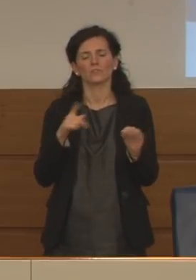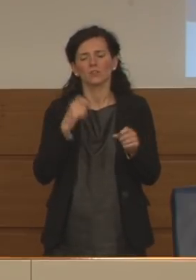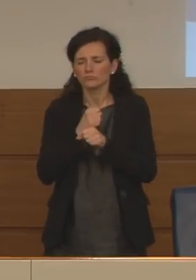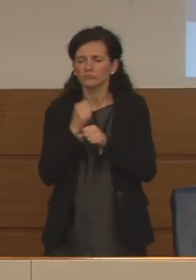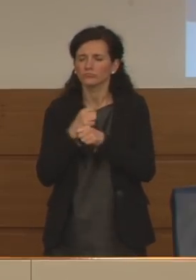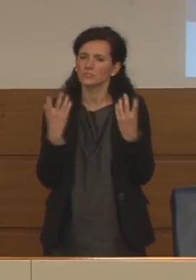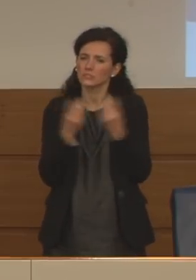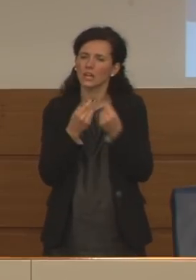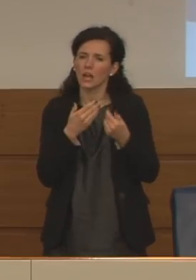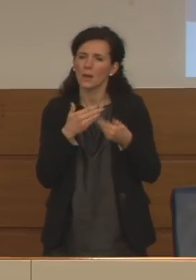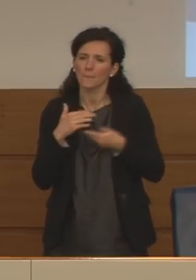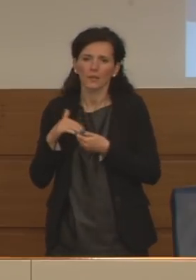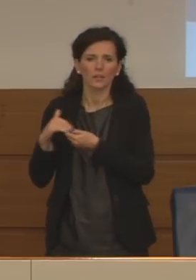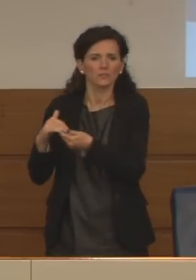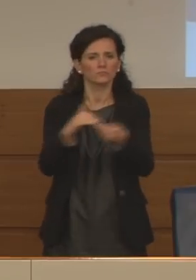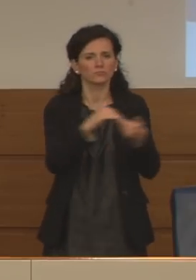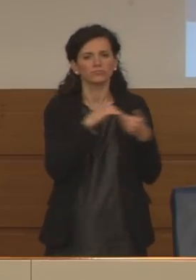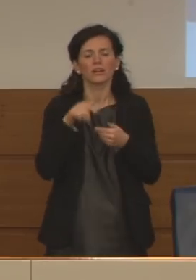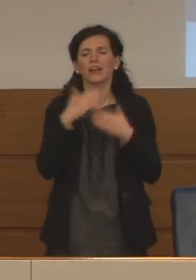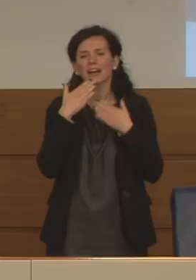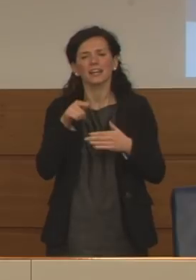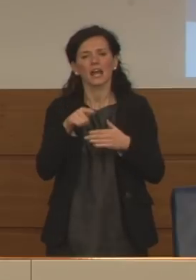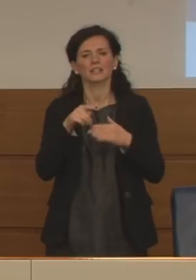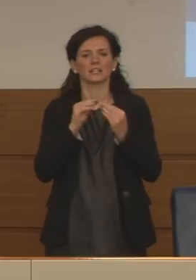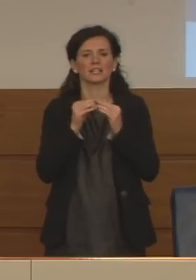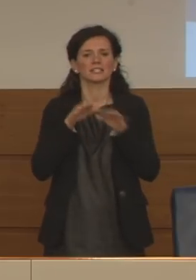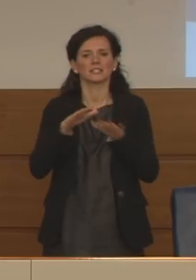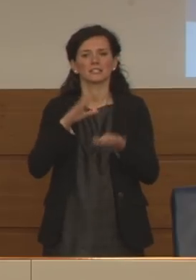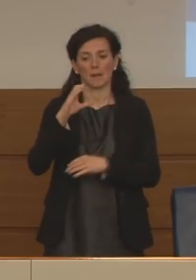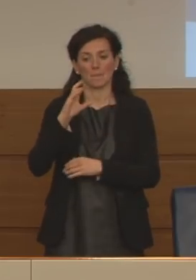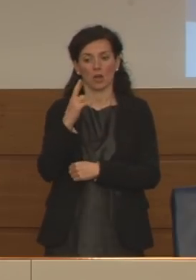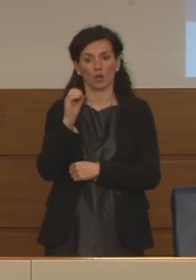giorni con il sistema CROSS, che è il sistema coordinato dalla Protezione